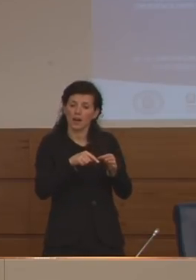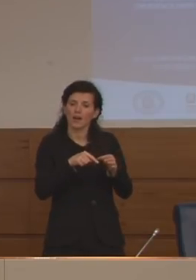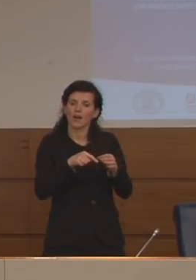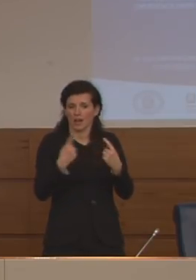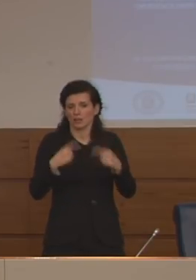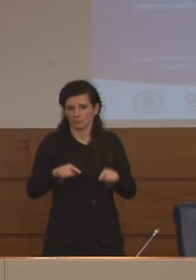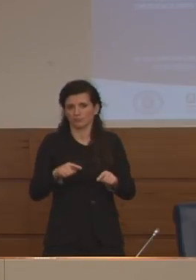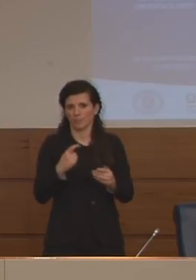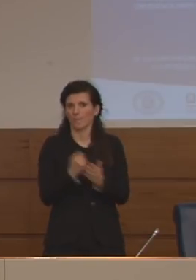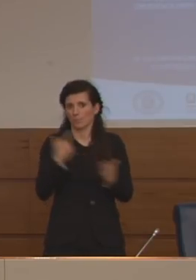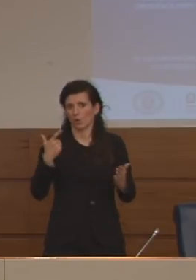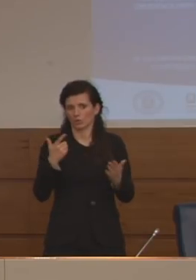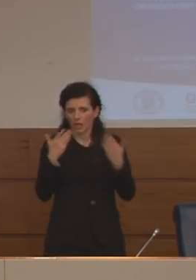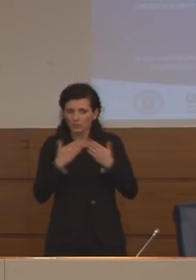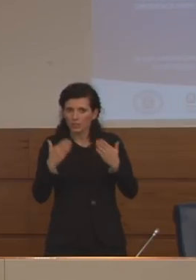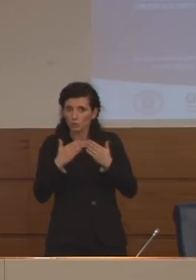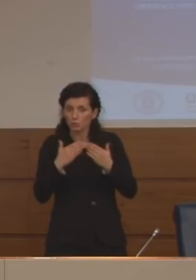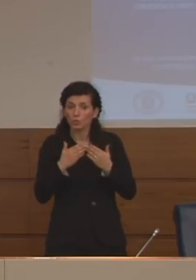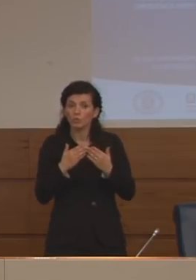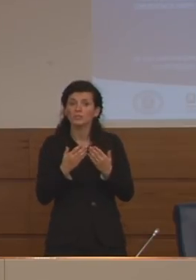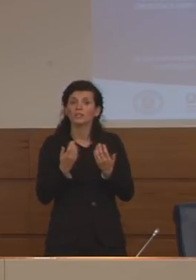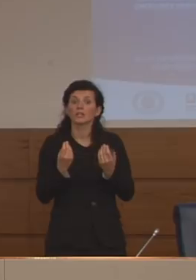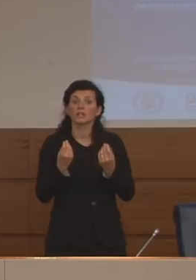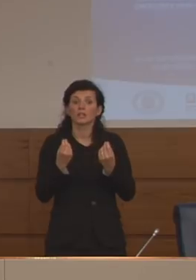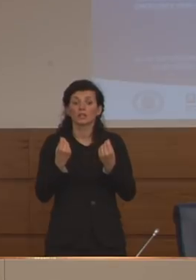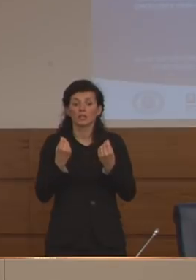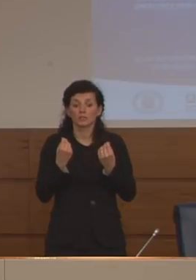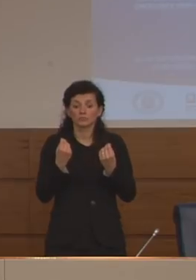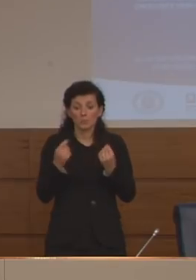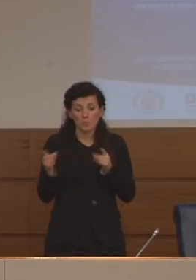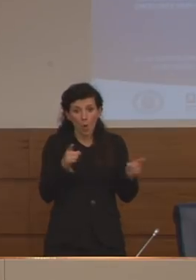possiamo commentarli. In questo momento sono test in progress, quindi è difficile